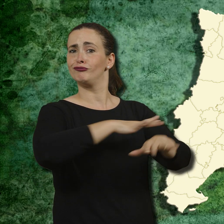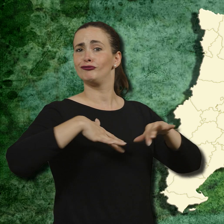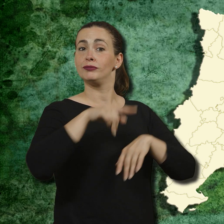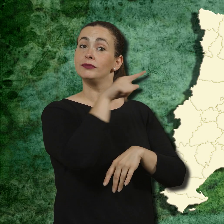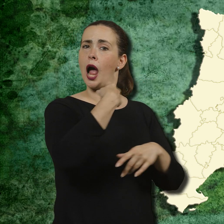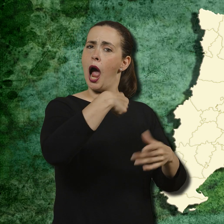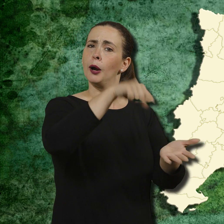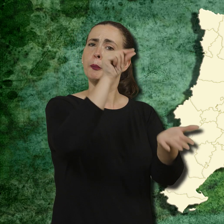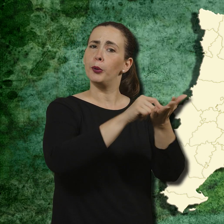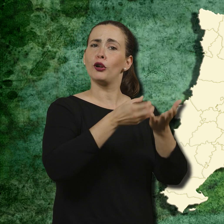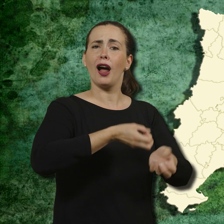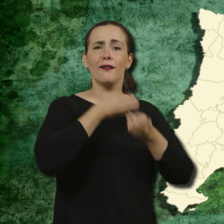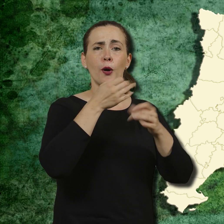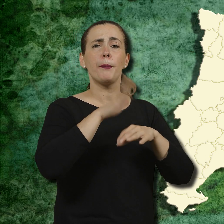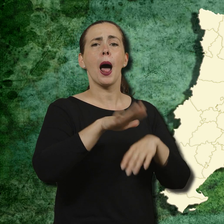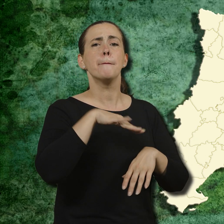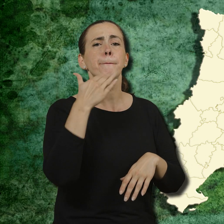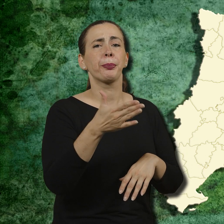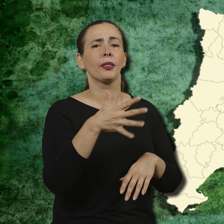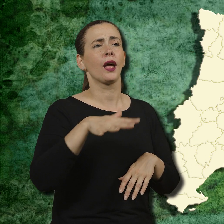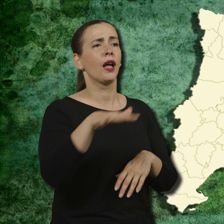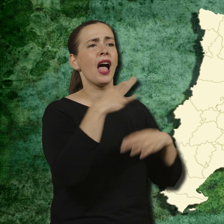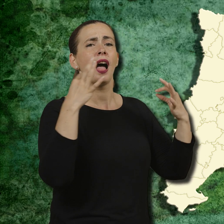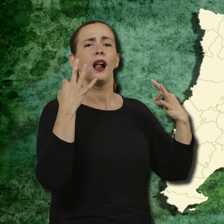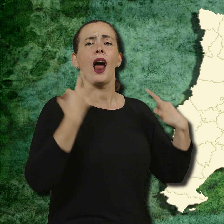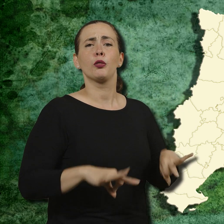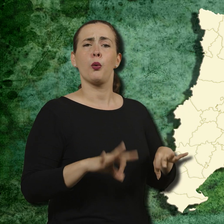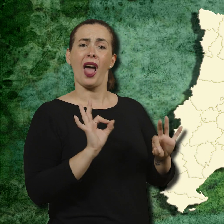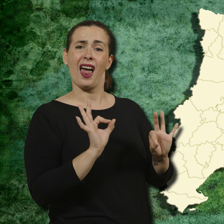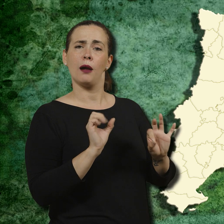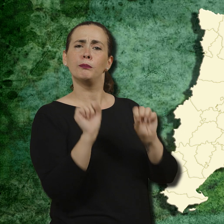amb un punt d'informació que permet identificar els espais naturals protegits